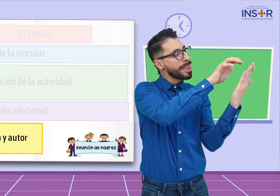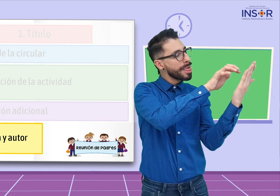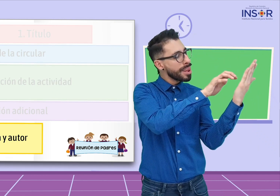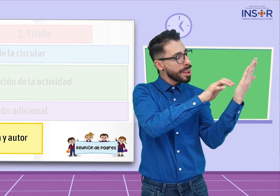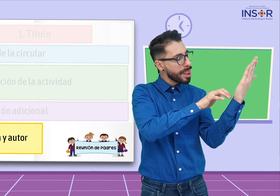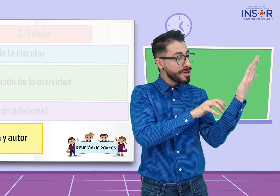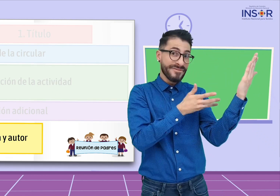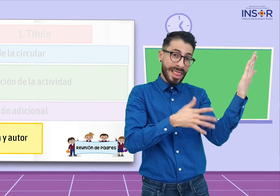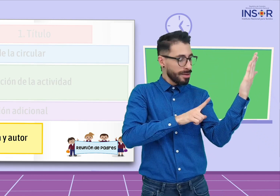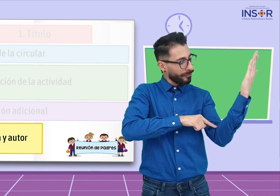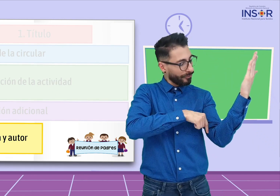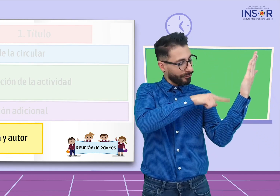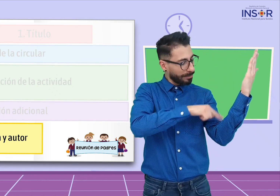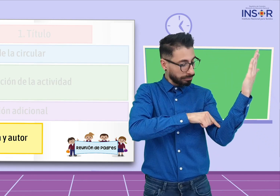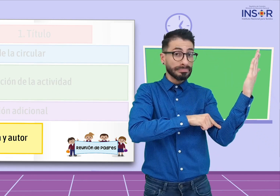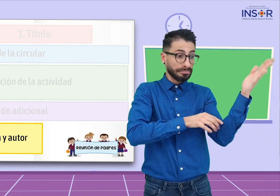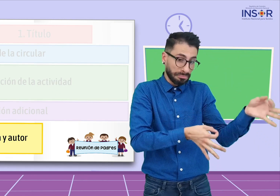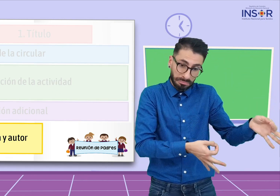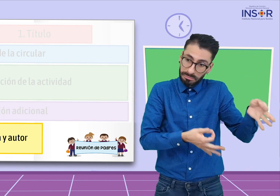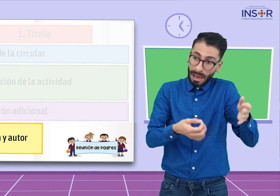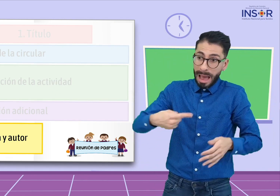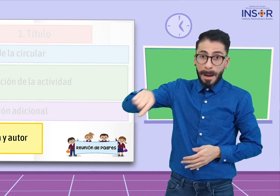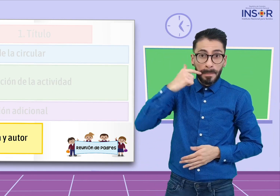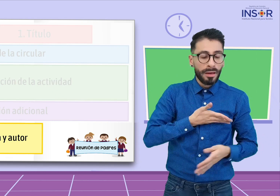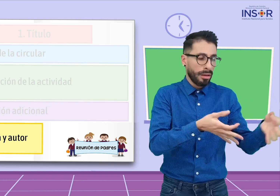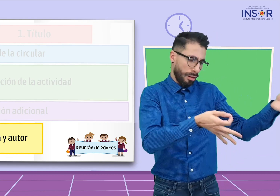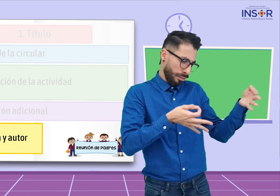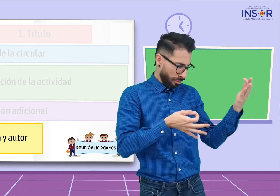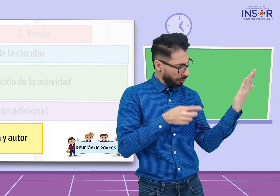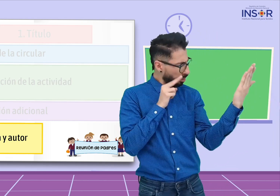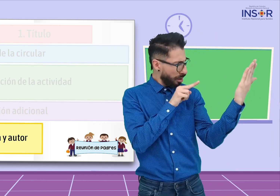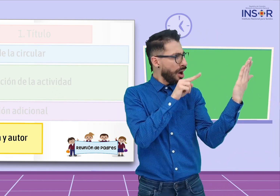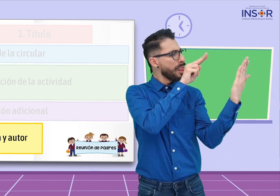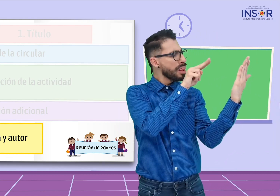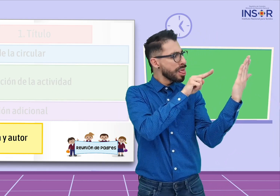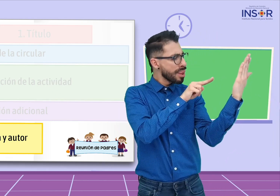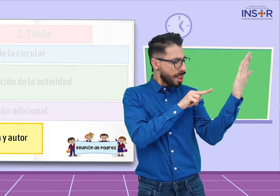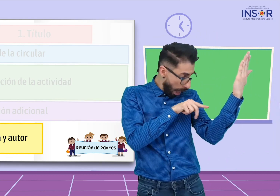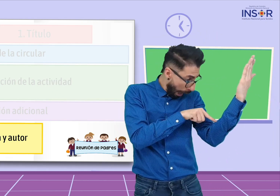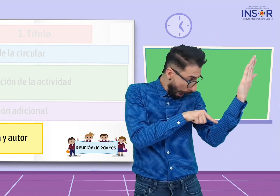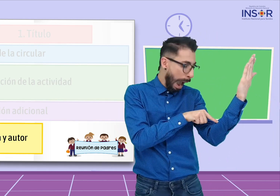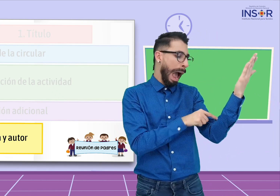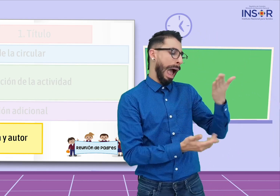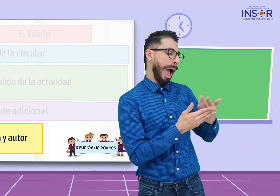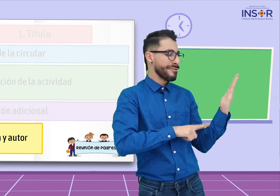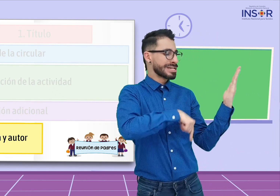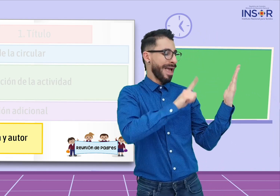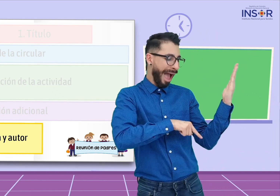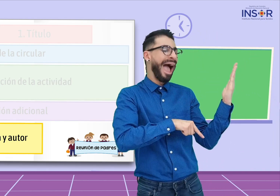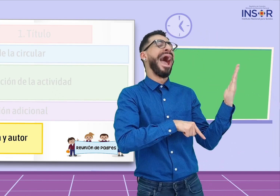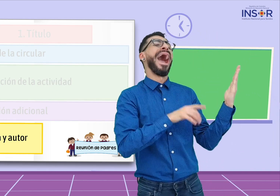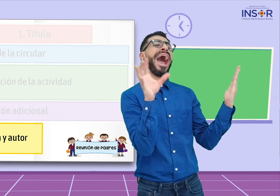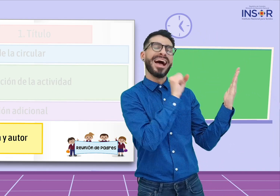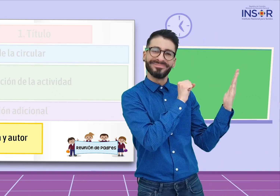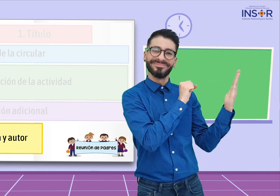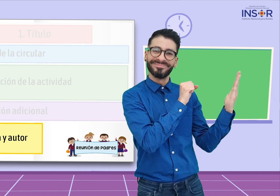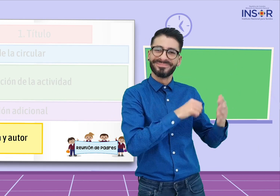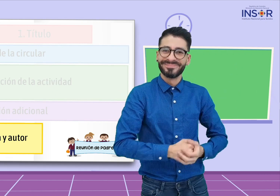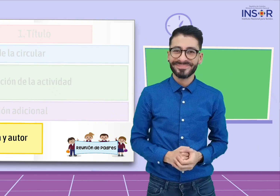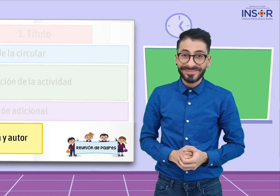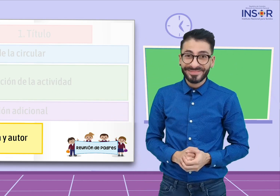Quiere decir que con esto se finaliza el texto y con la firma los padres saben quien es la persona que convoca la reunión.